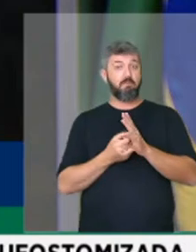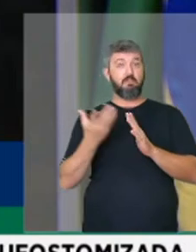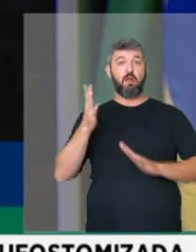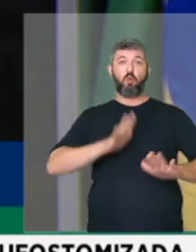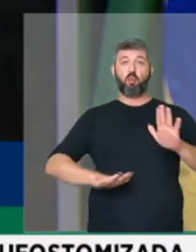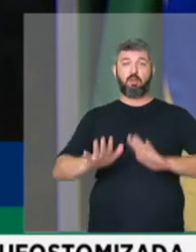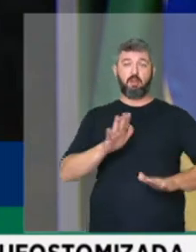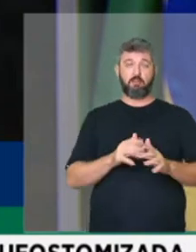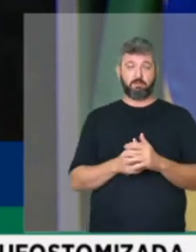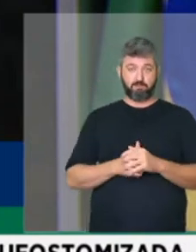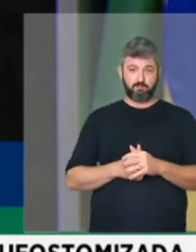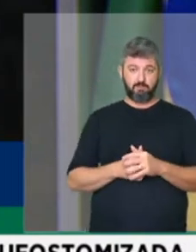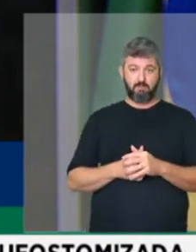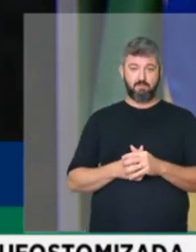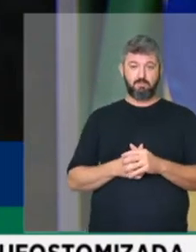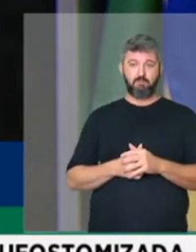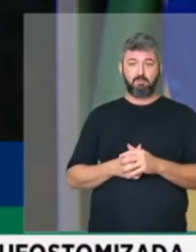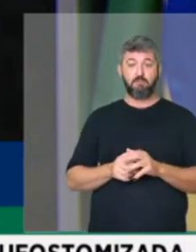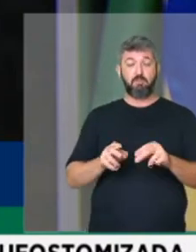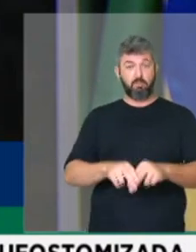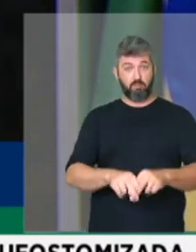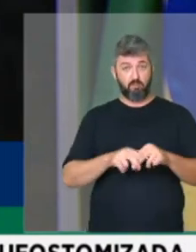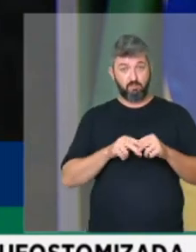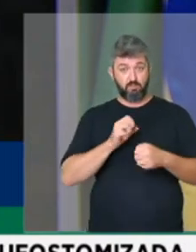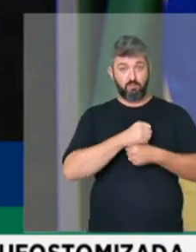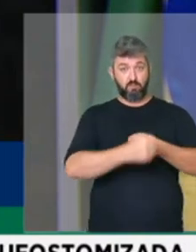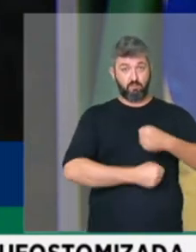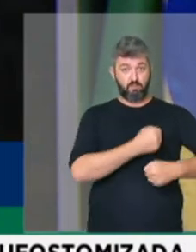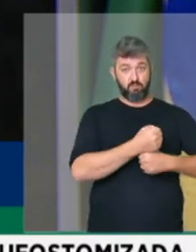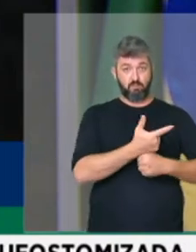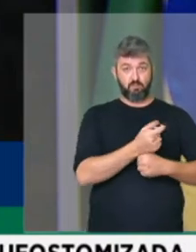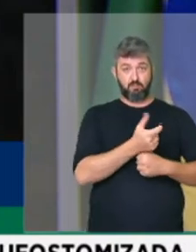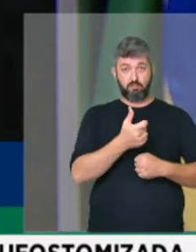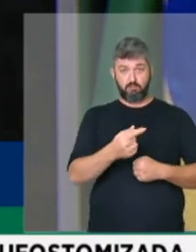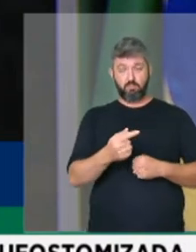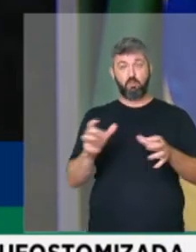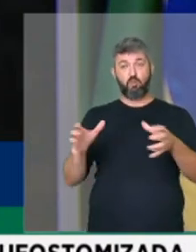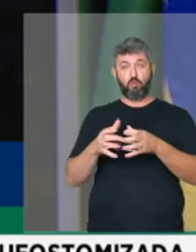AS. A PARTIR DO REQUERIMENTO DO ILUSTRE COLEGA ZACHARIAS CALIL QUE É O AUTOR DA PROPOSIÇÃO, ESTA CASA